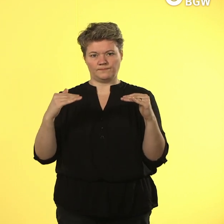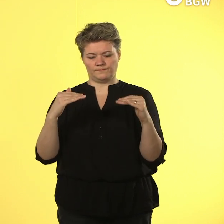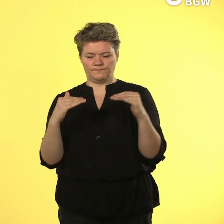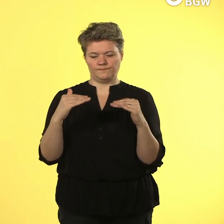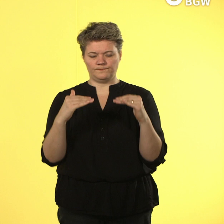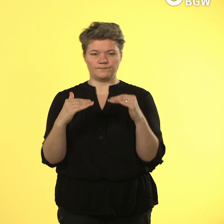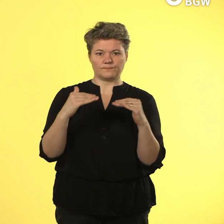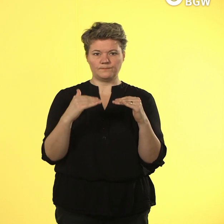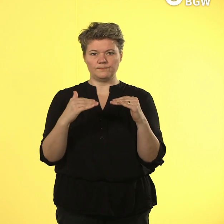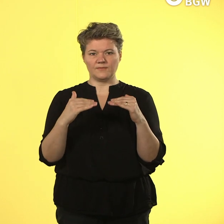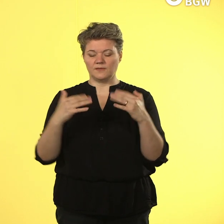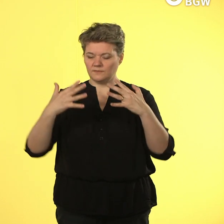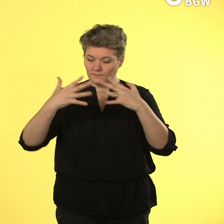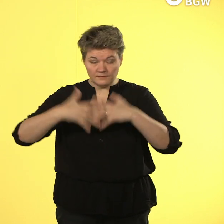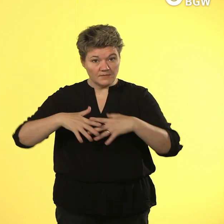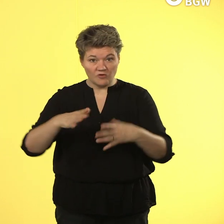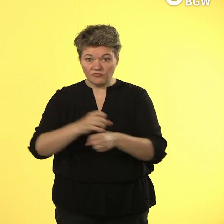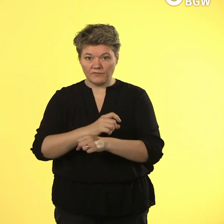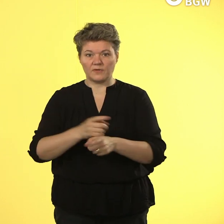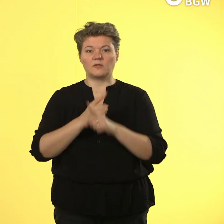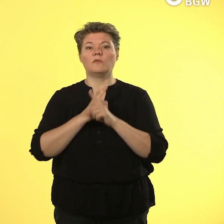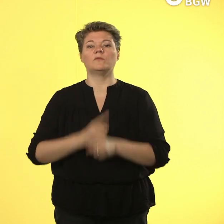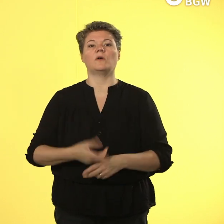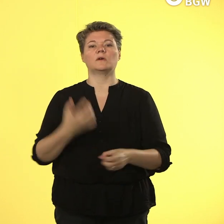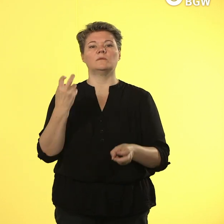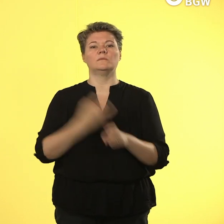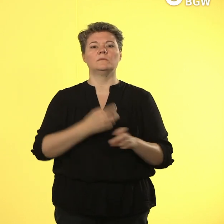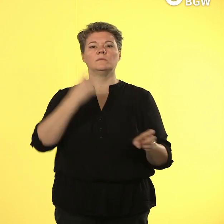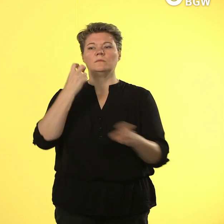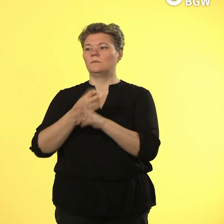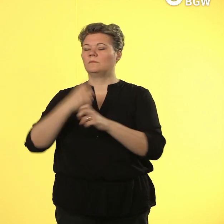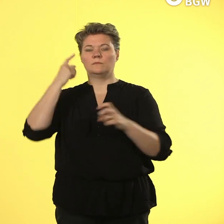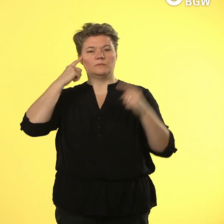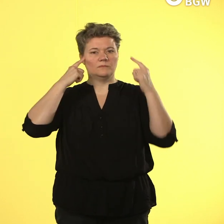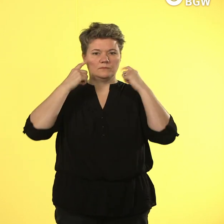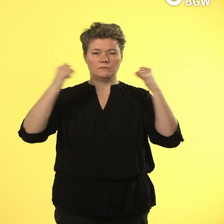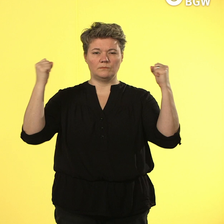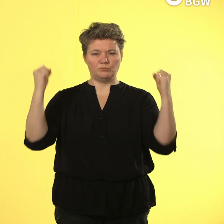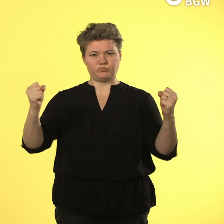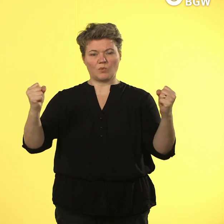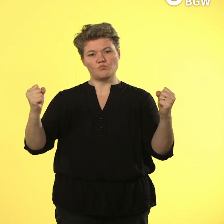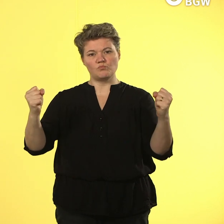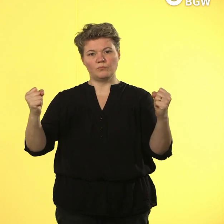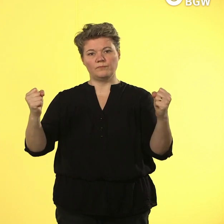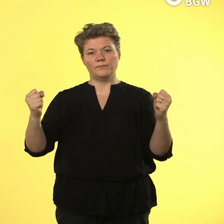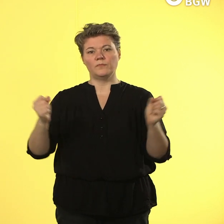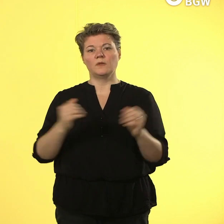Was dann oft der Punkt ist: Einzelne von diesen Kolleginnen und Kollegen der konträren Sichtweise suchen sich Verbündete.